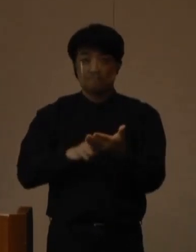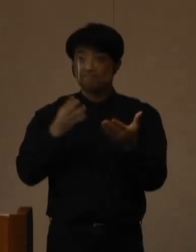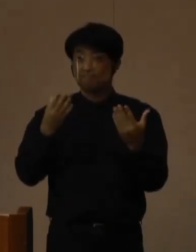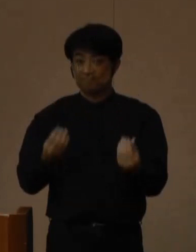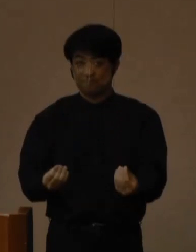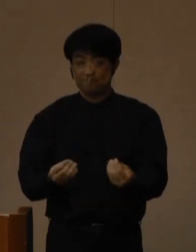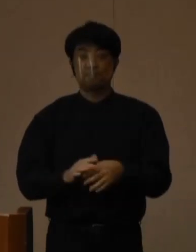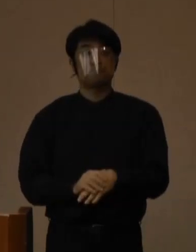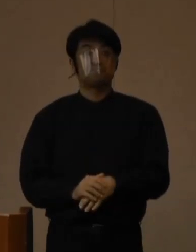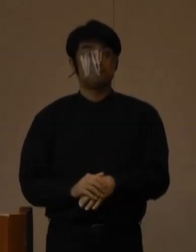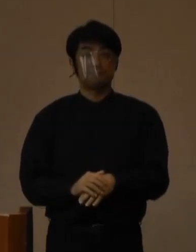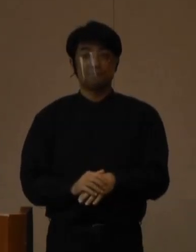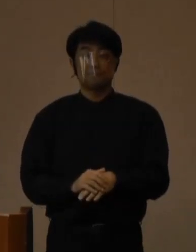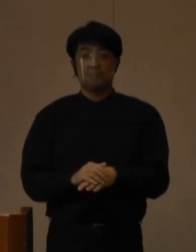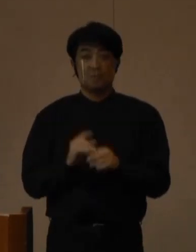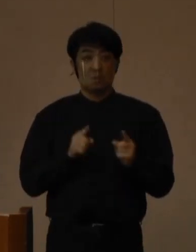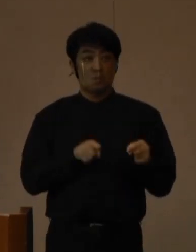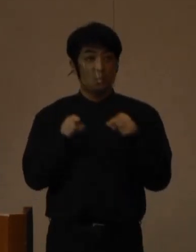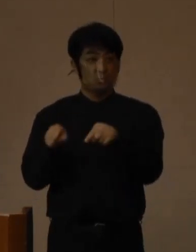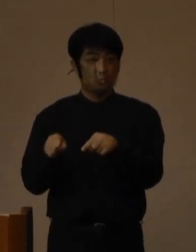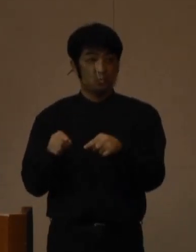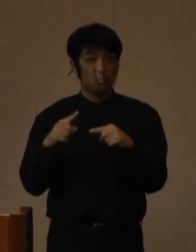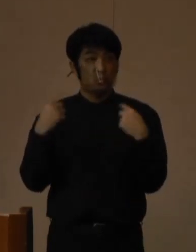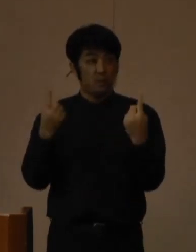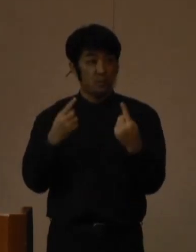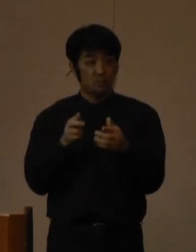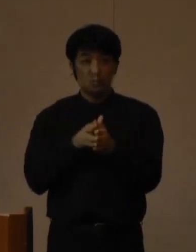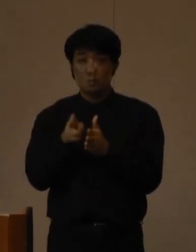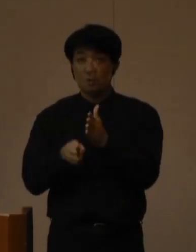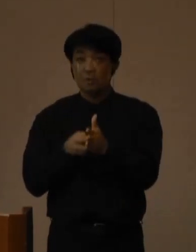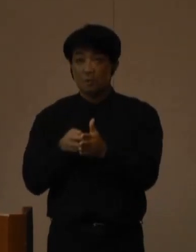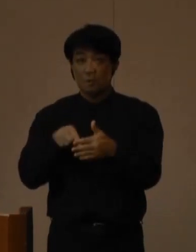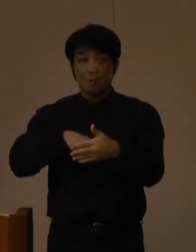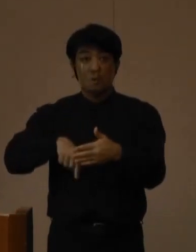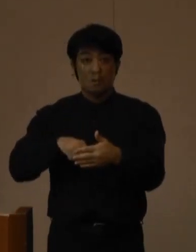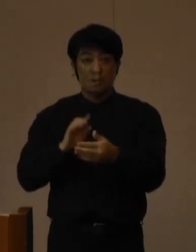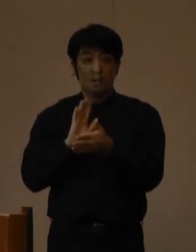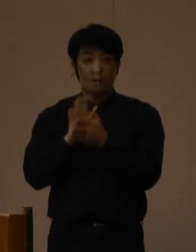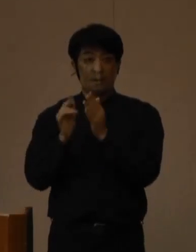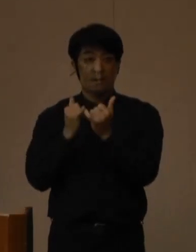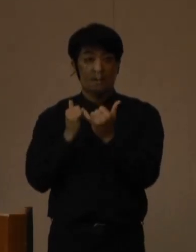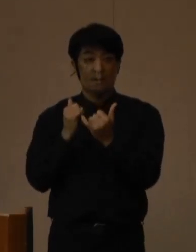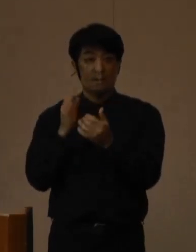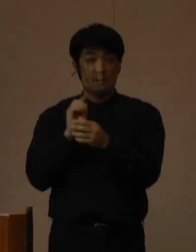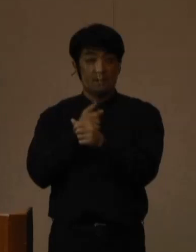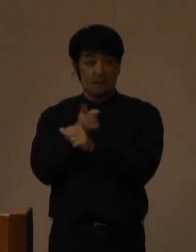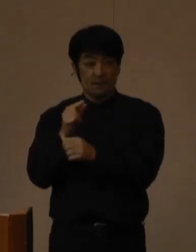まず、GoToトラベル事業については、県外からの感染事例が少ないことや、